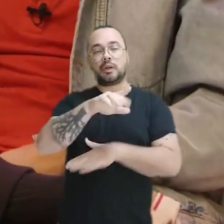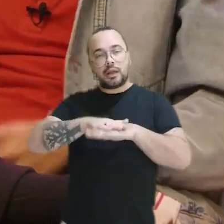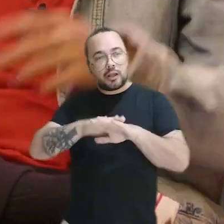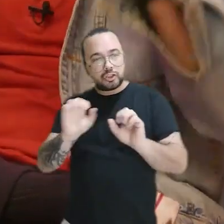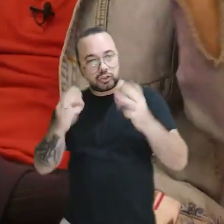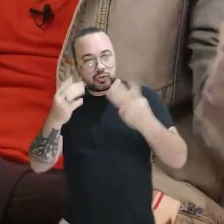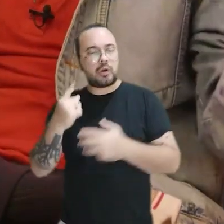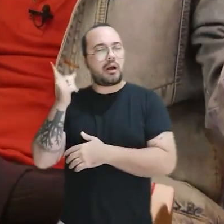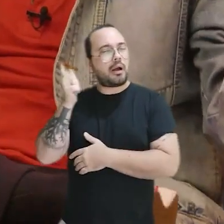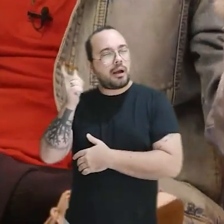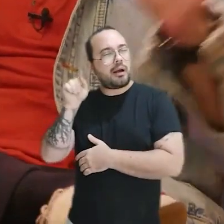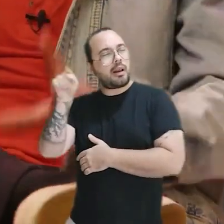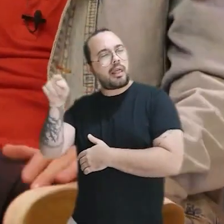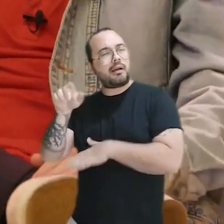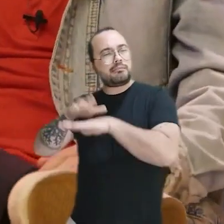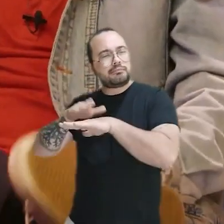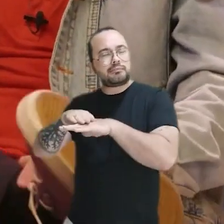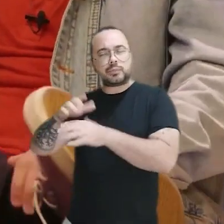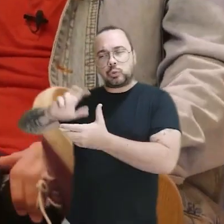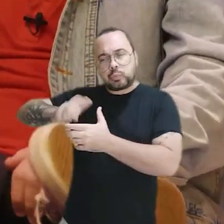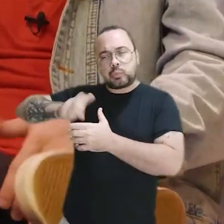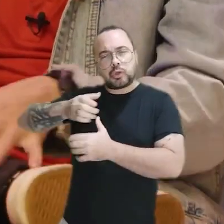Então, uma baita estrutura enorme, um montão de gente